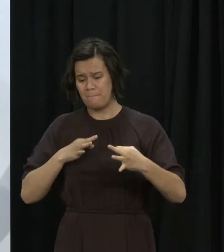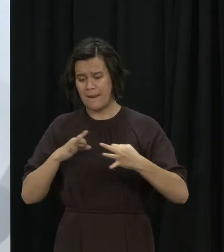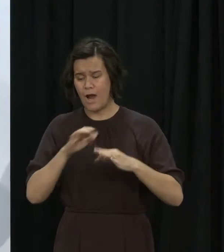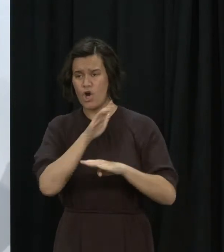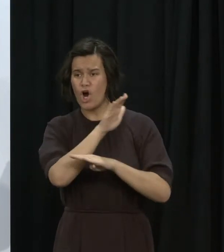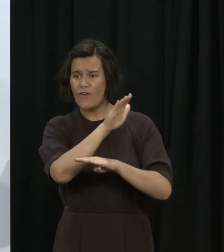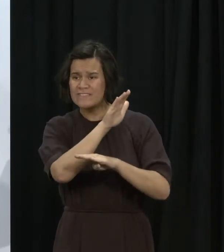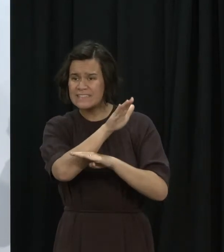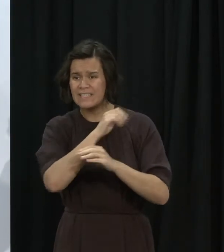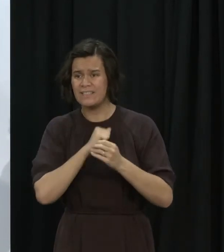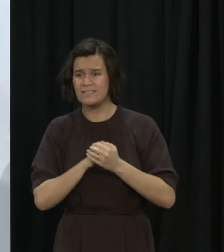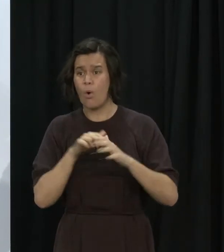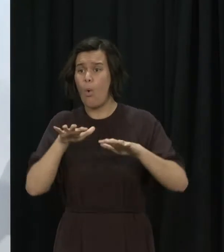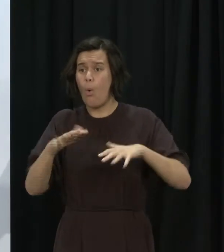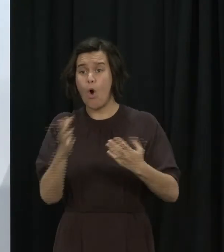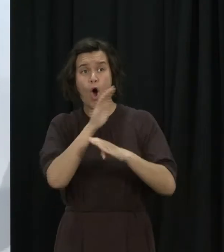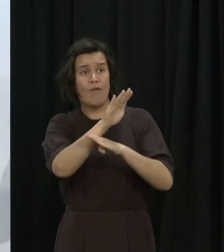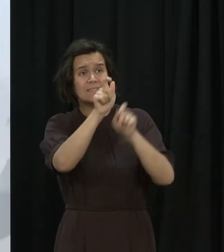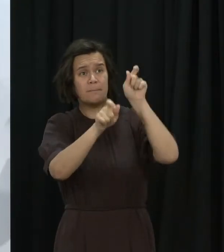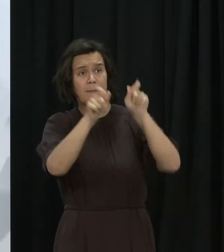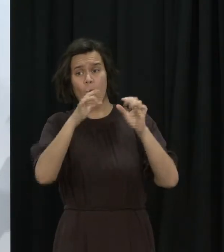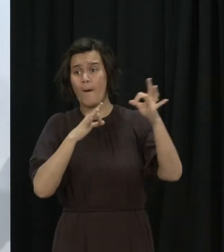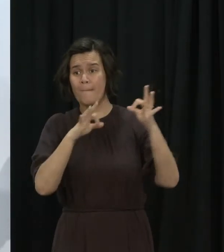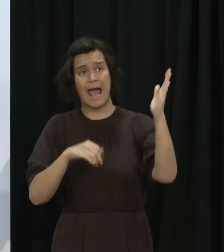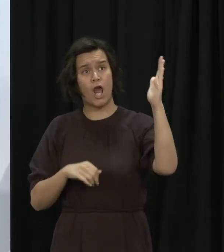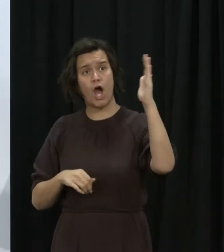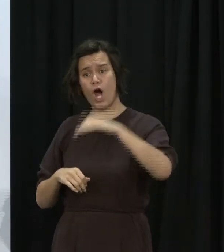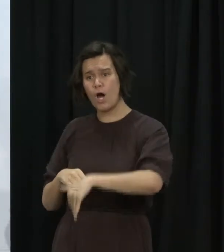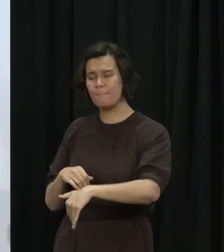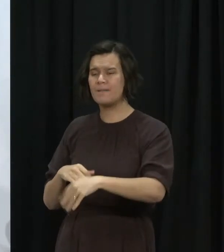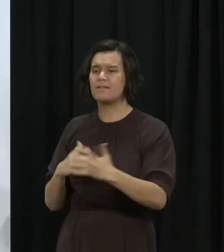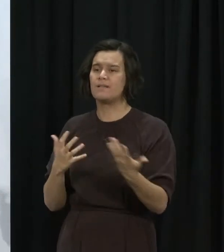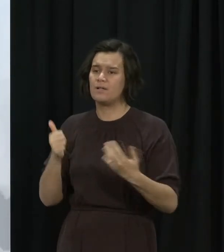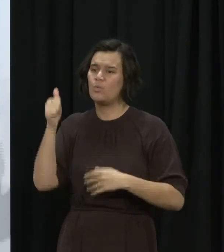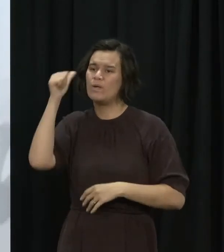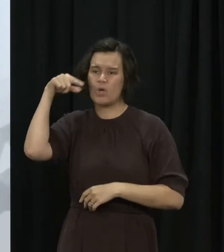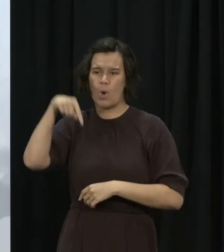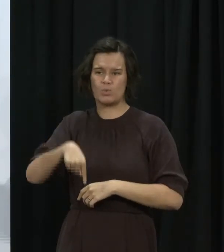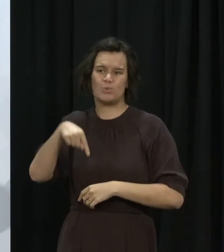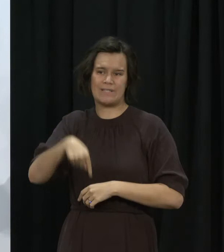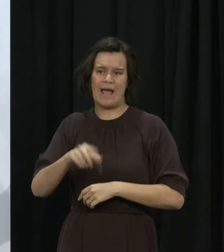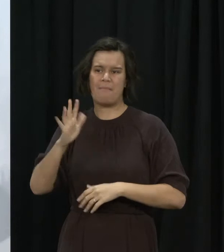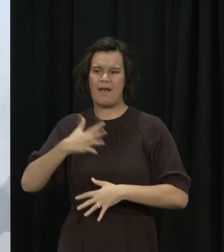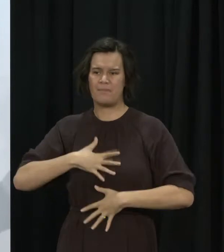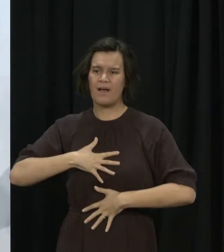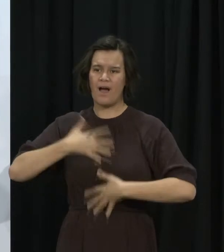tonu nga pakihi ka taea e tatou te pupuri kua whakaritea a